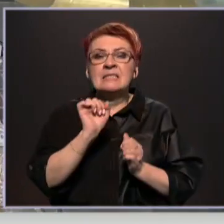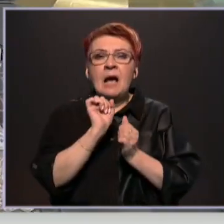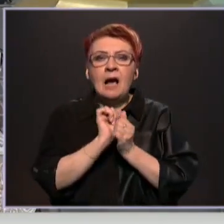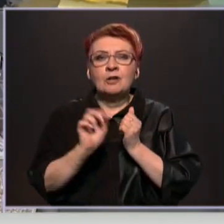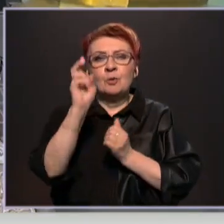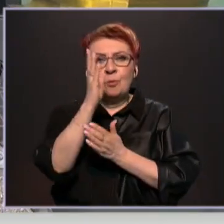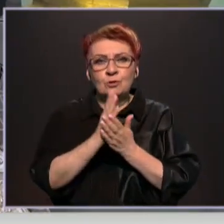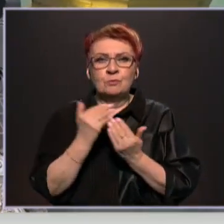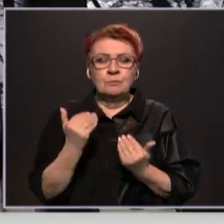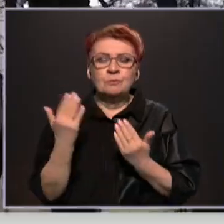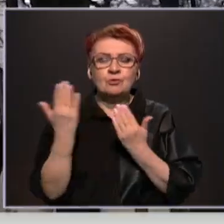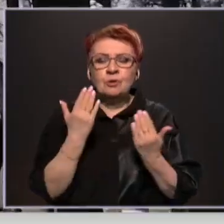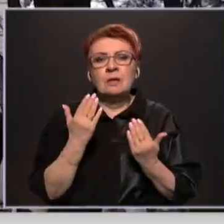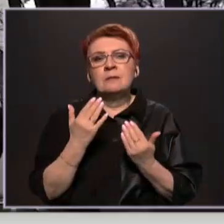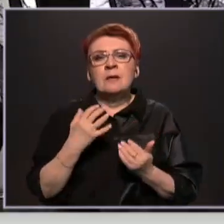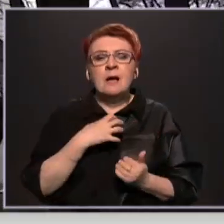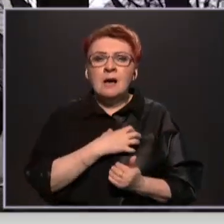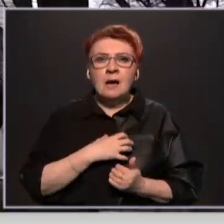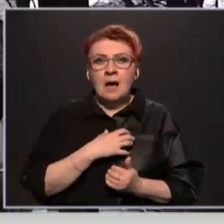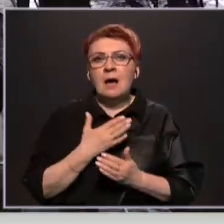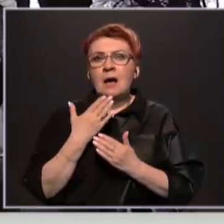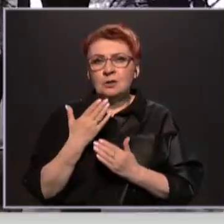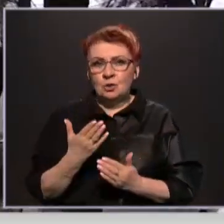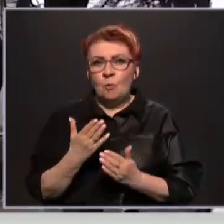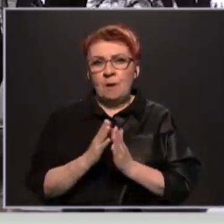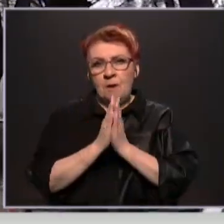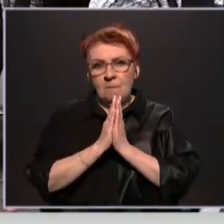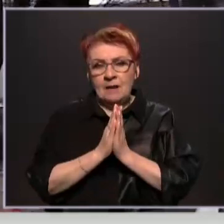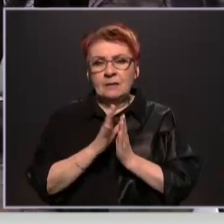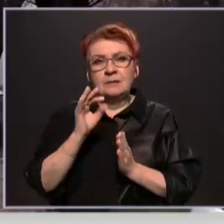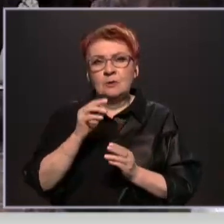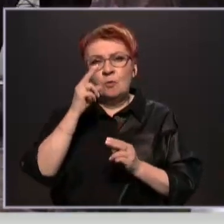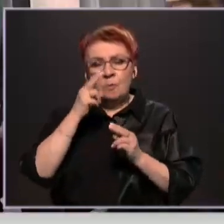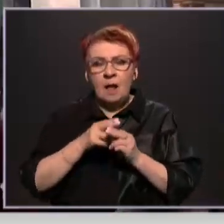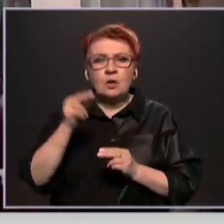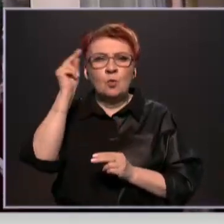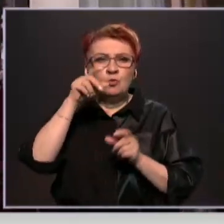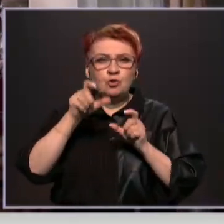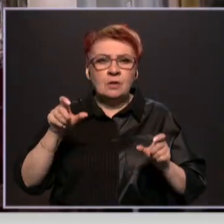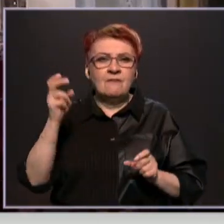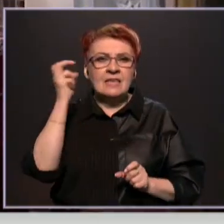теперь читают особые молитвы алаварские братии и об учениках и наставниках киевских духовных школ